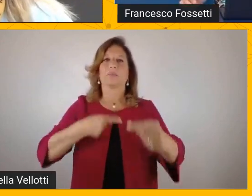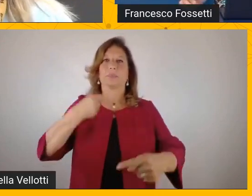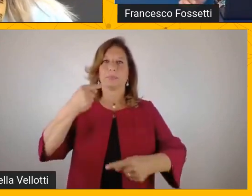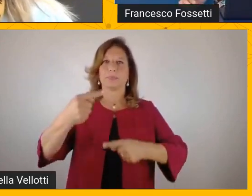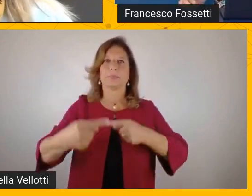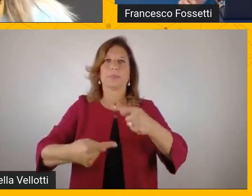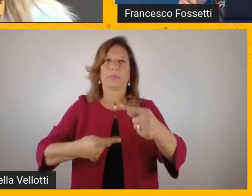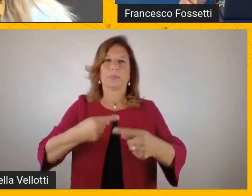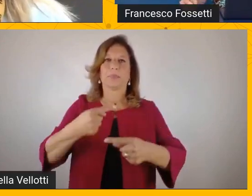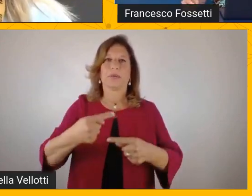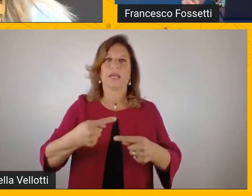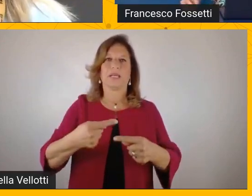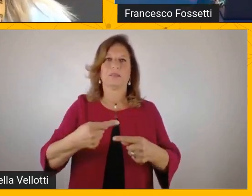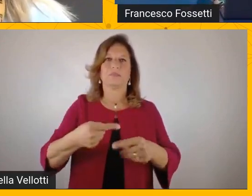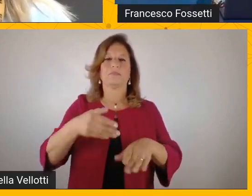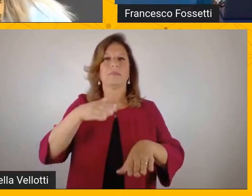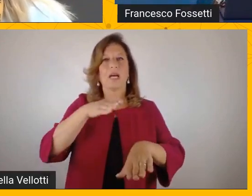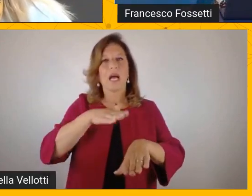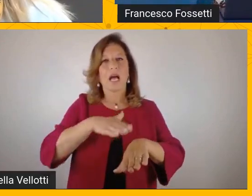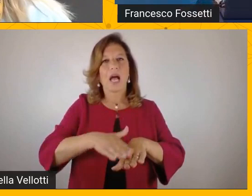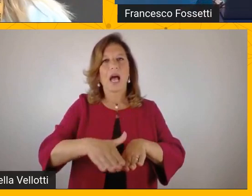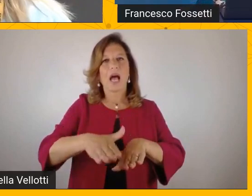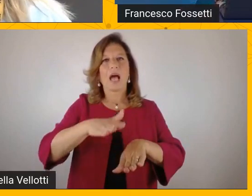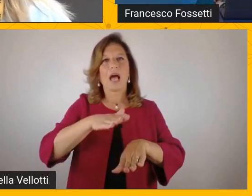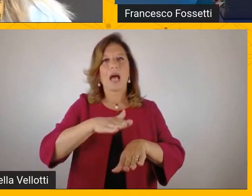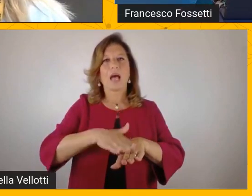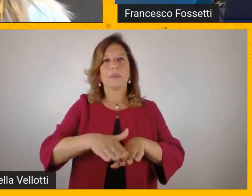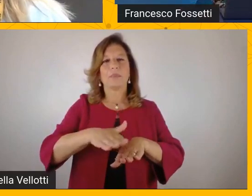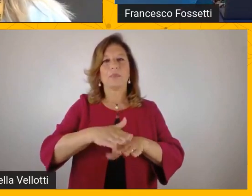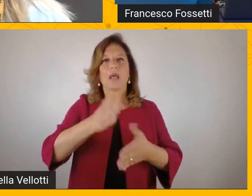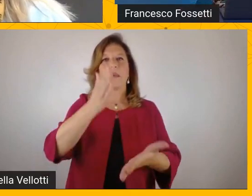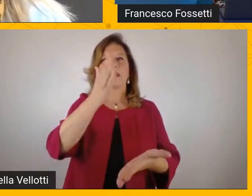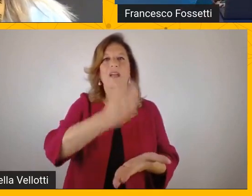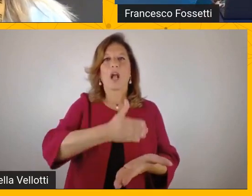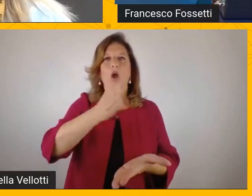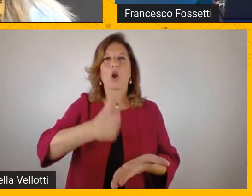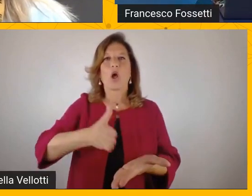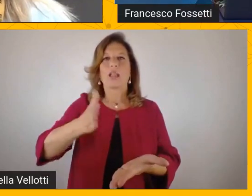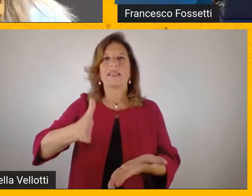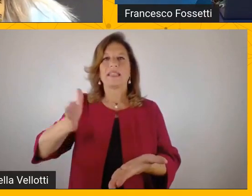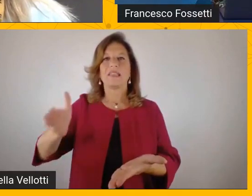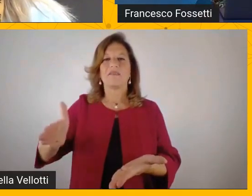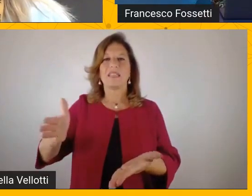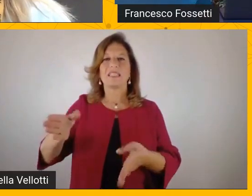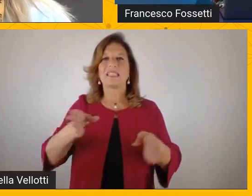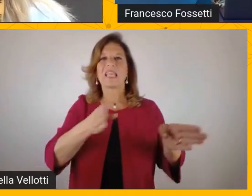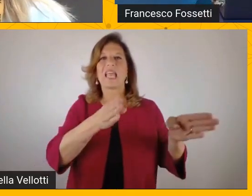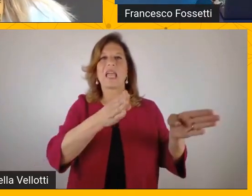avere una loro continuità